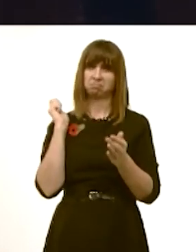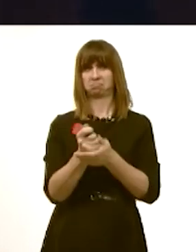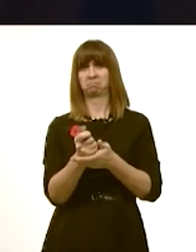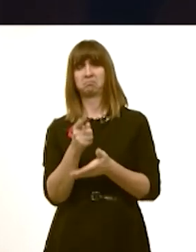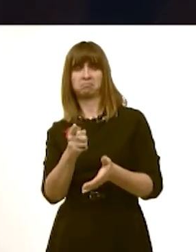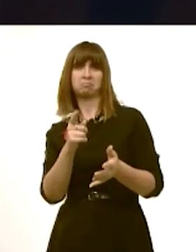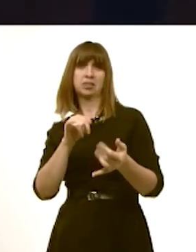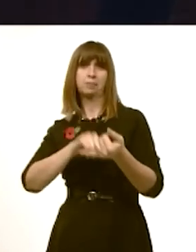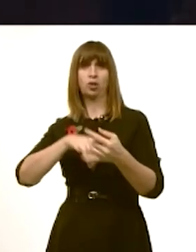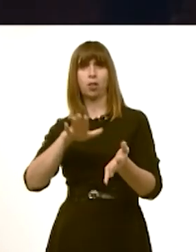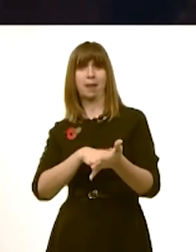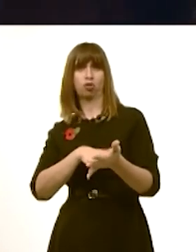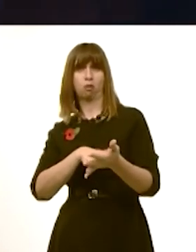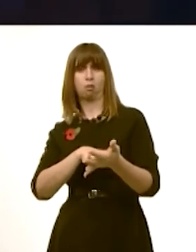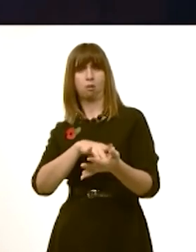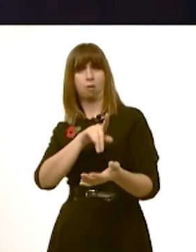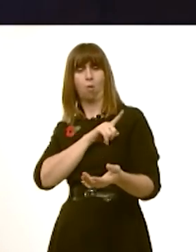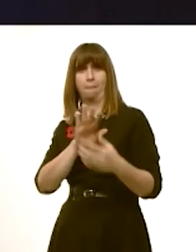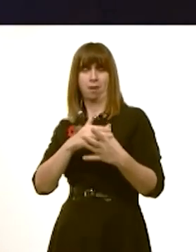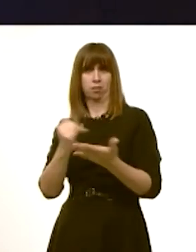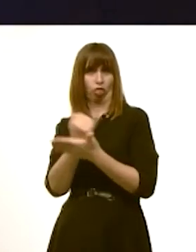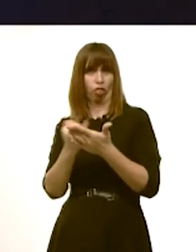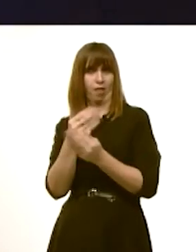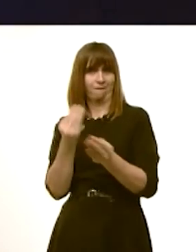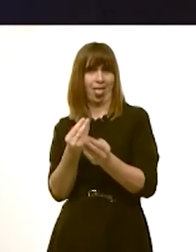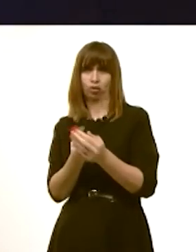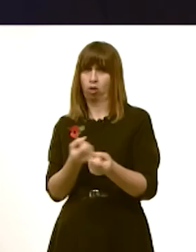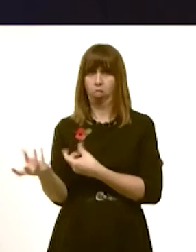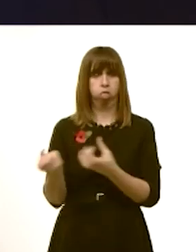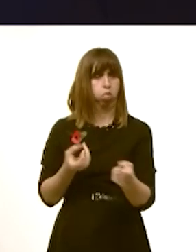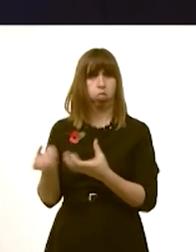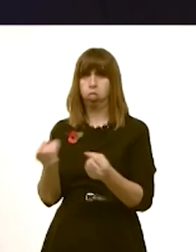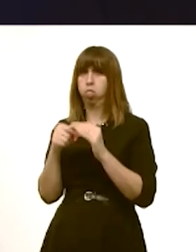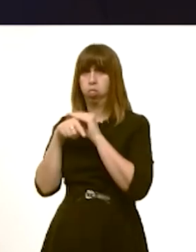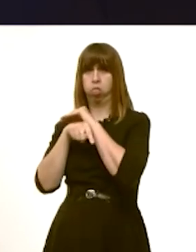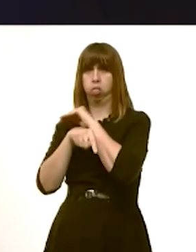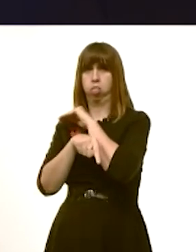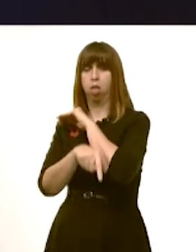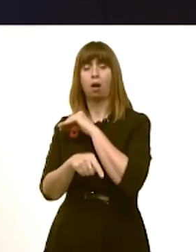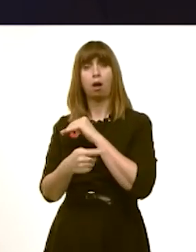Ym mis Mehefin, mi oedd y bwrdd yn dweud mai £14.2 miliwn fyddaiír diffyg eleni.